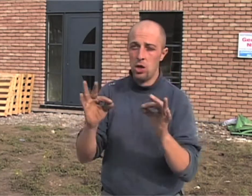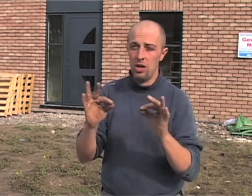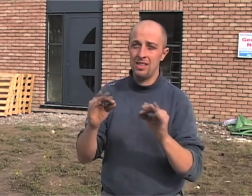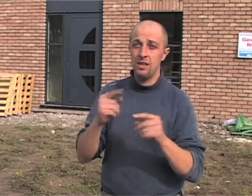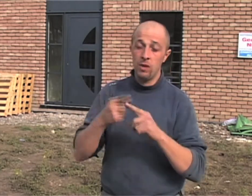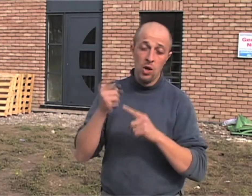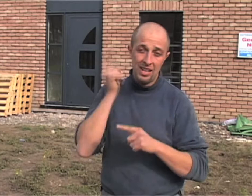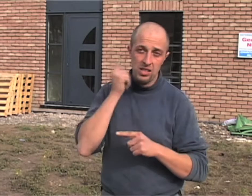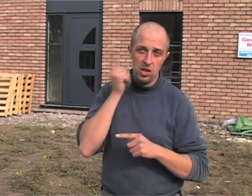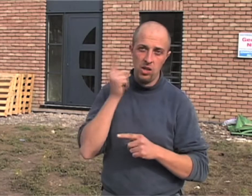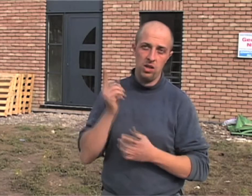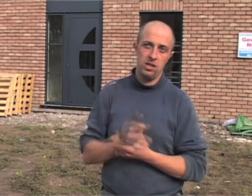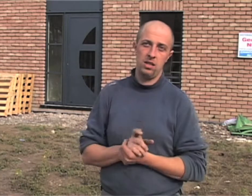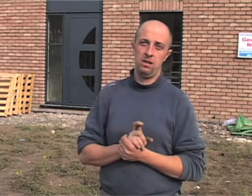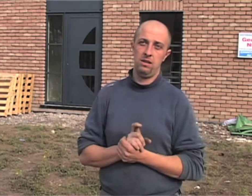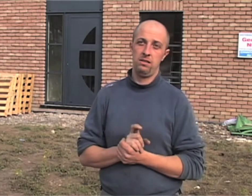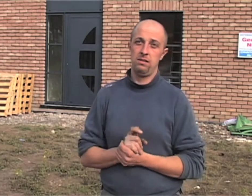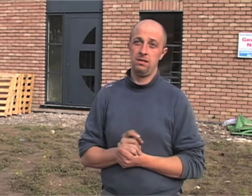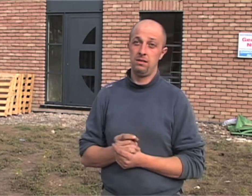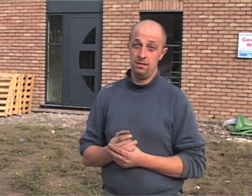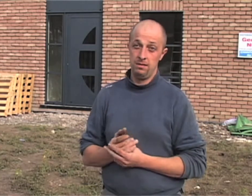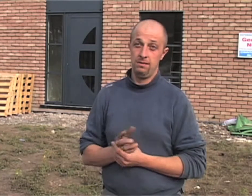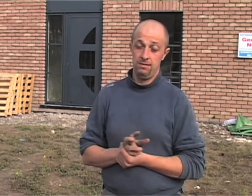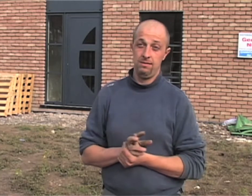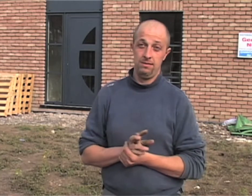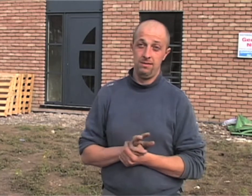Nous n'entendons pas mais nous captons tout visuellement.